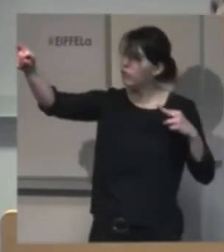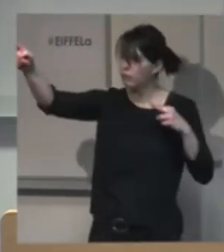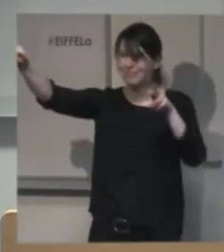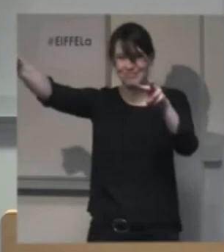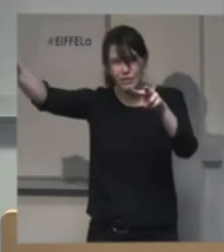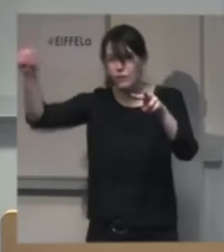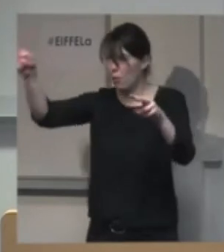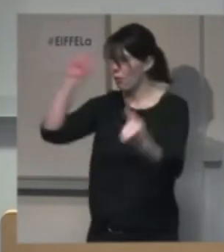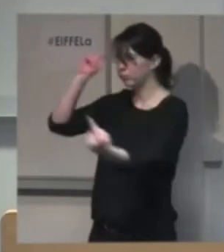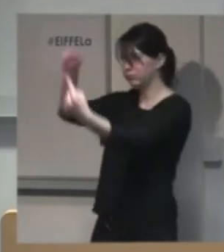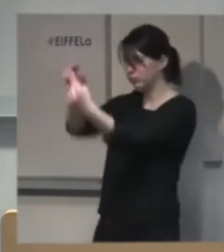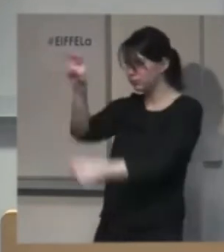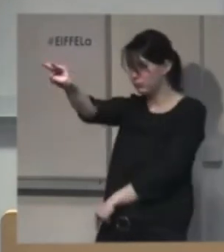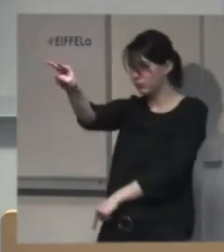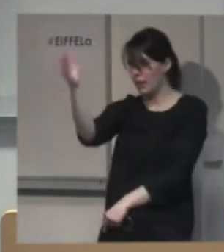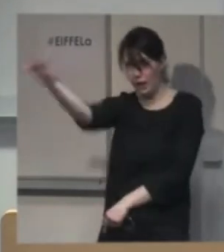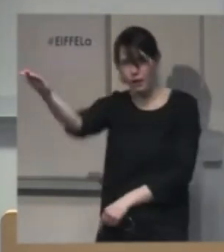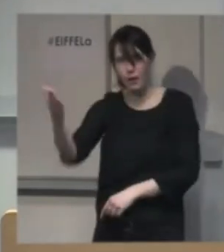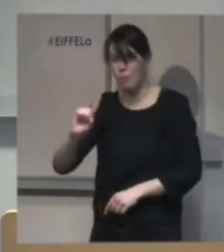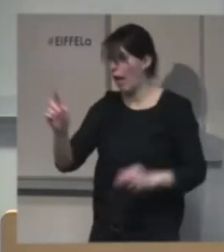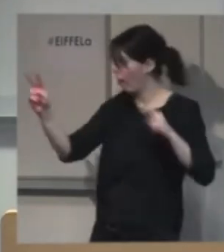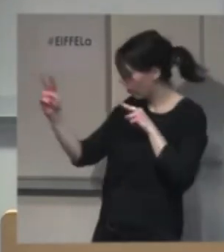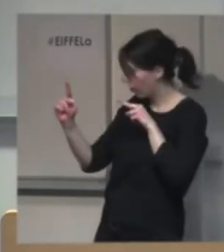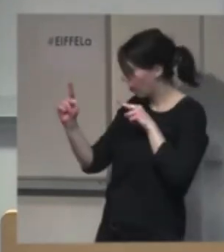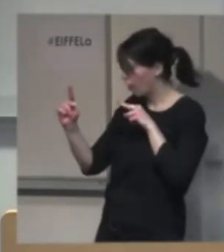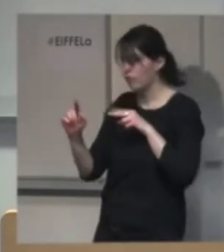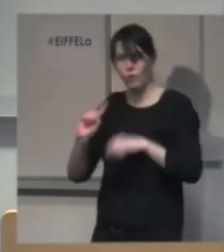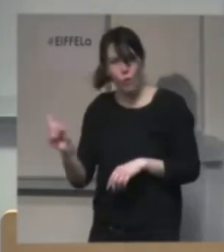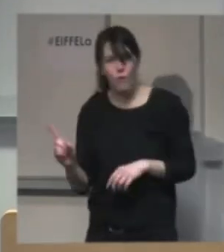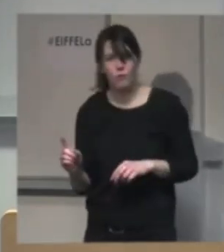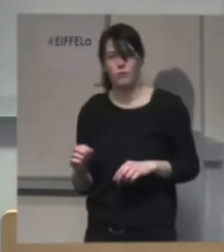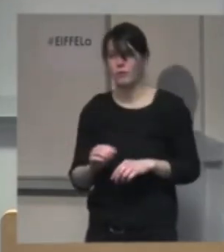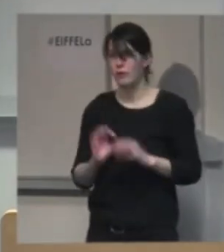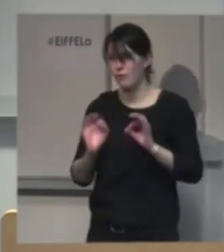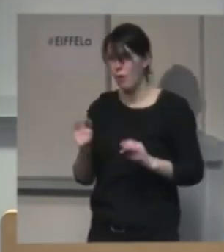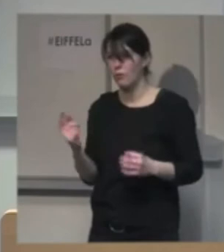mais de faire en sorte qu'on vise l'inclusion du plus grand nombre.